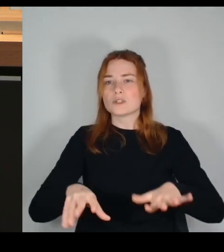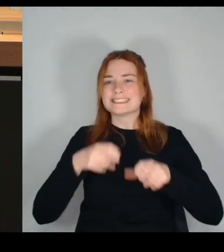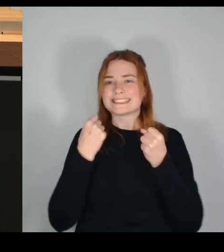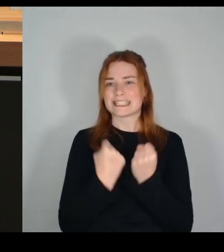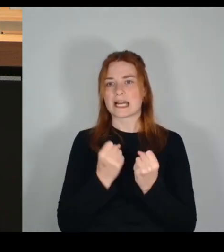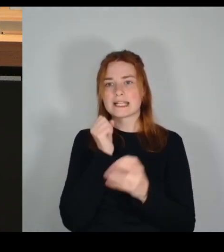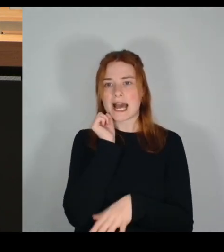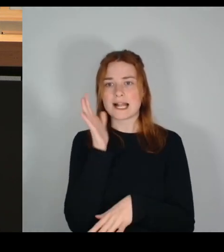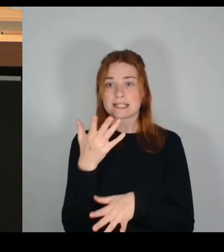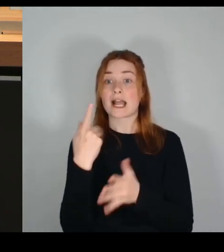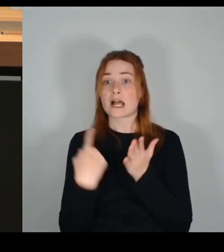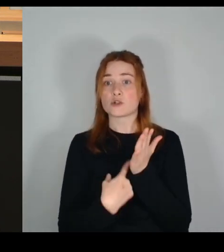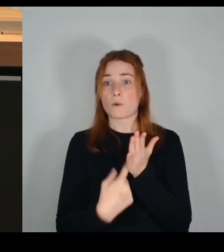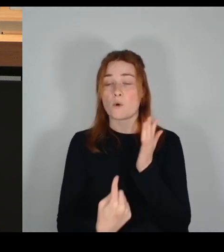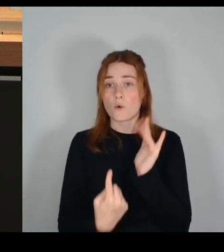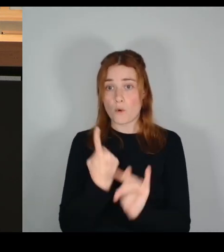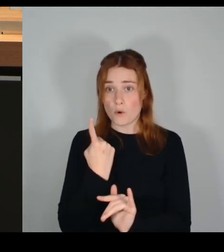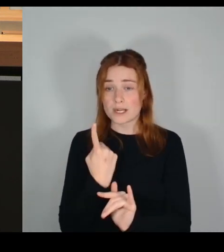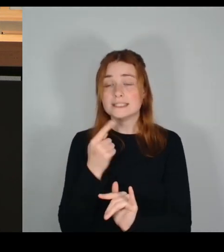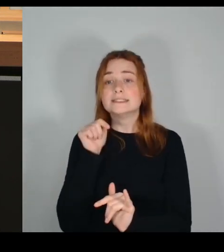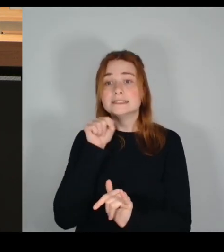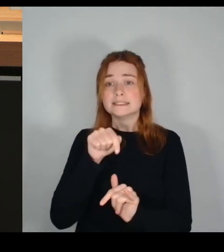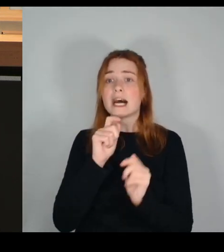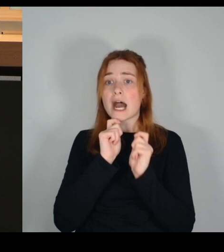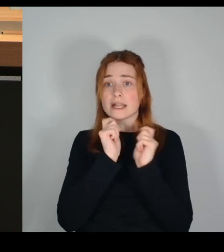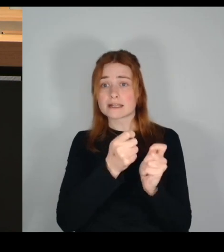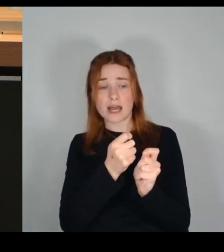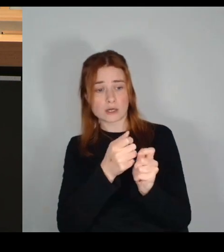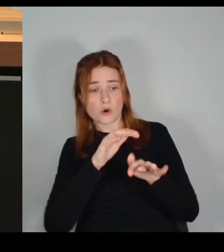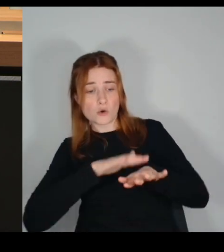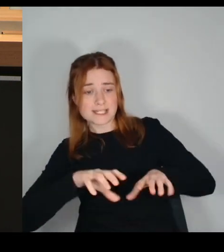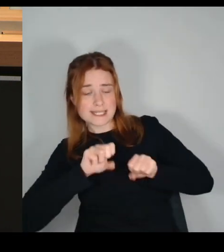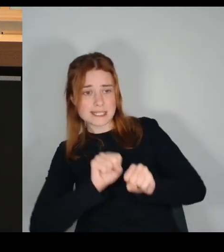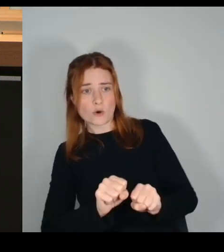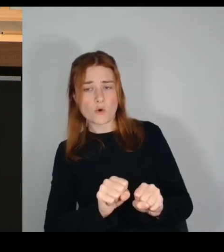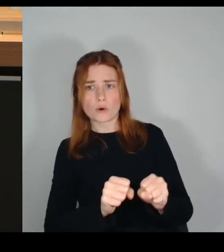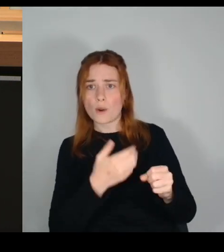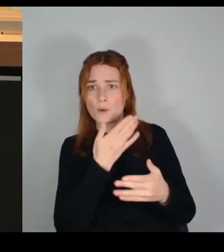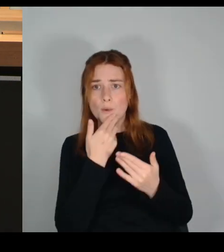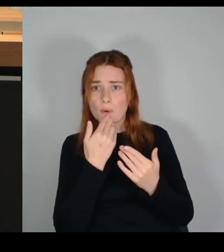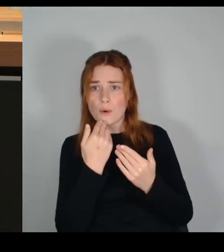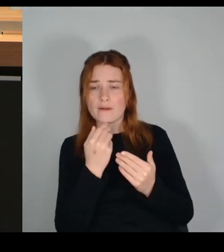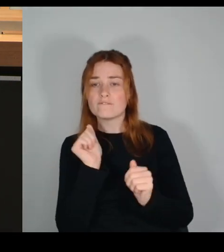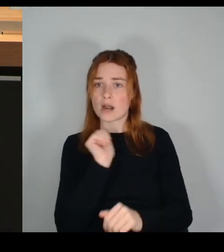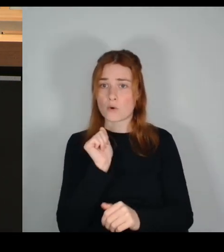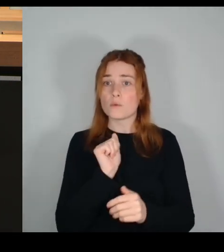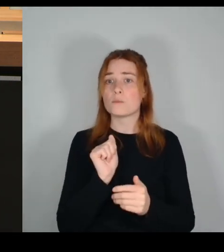obwohl sie anspruchsberechtigt wären. Und dass der. Und der Senat räumt ja sogar selbst ein, dass für Menschen,